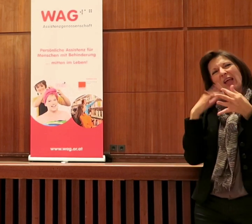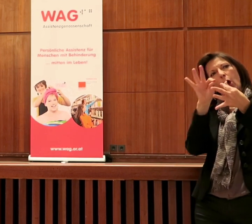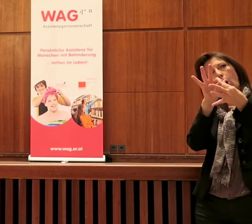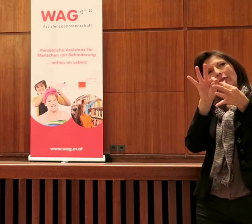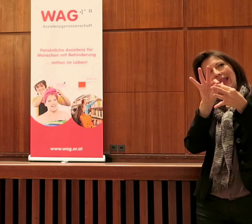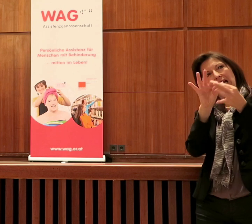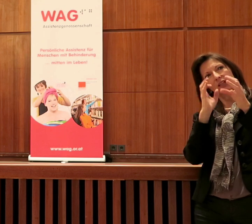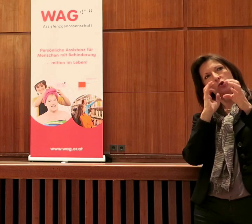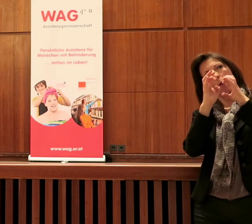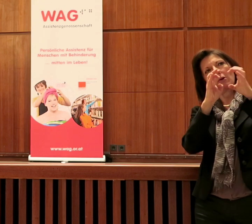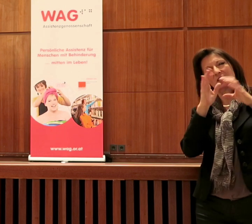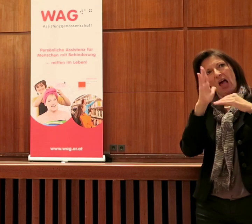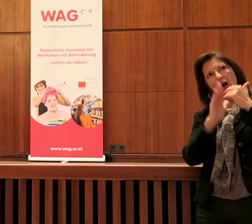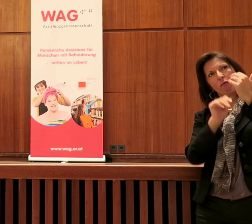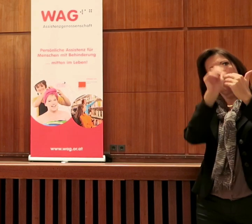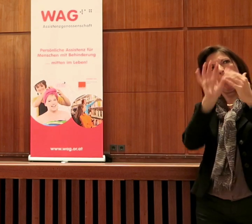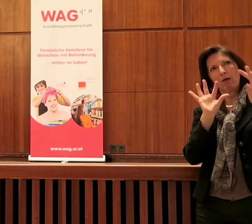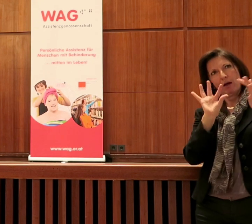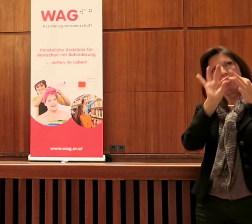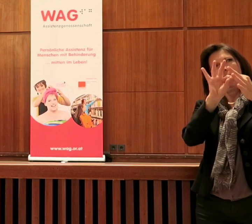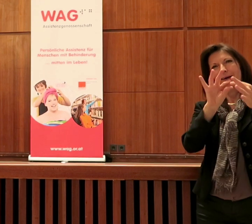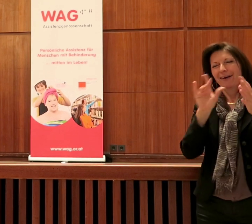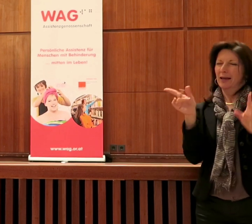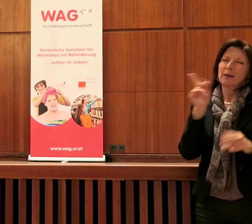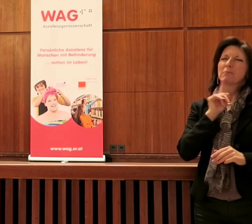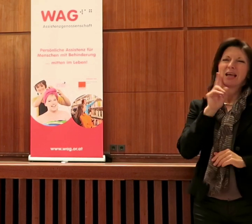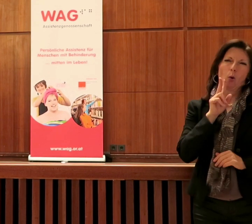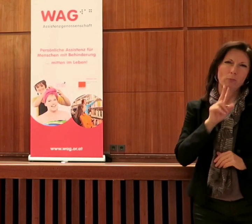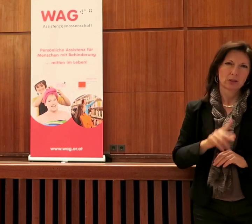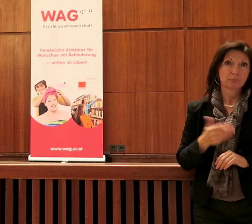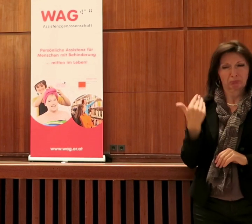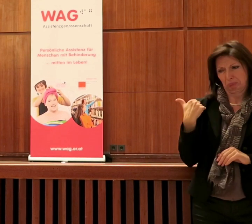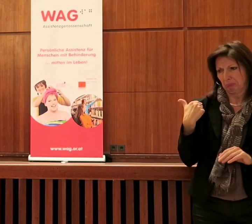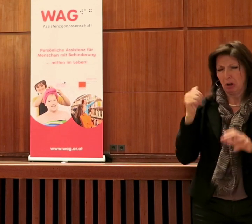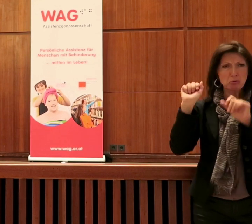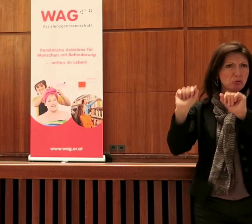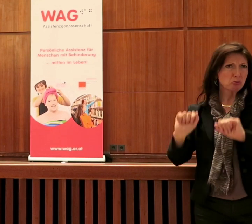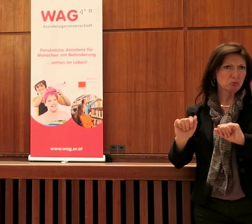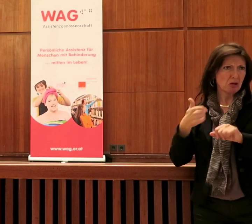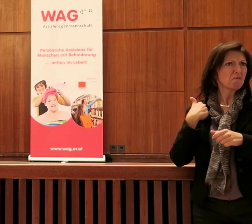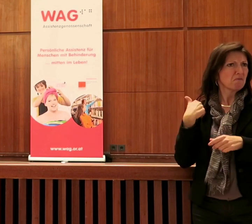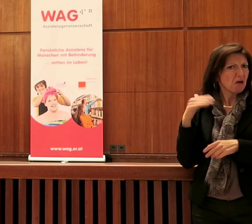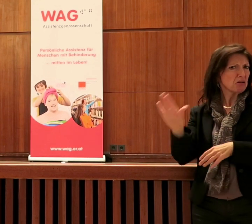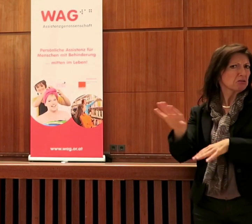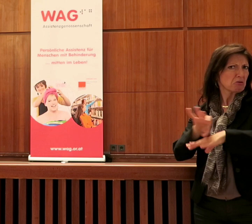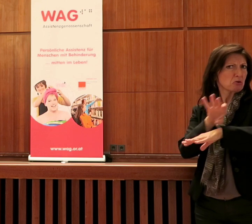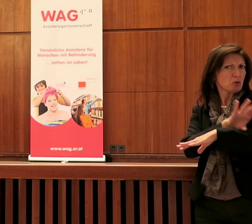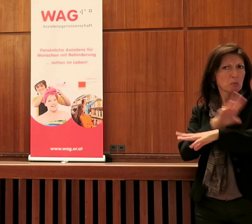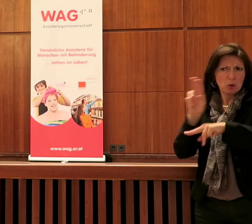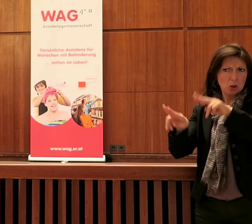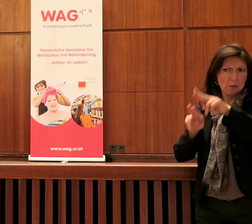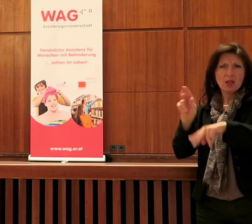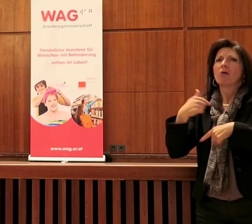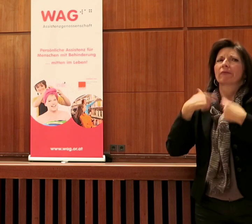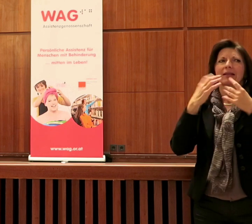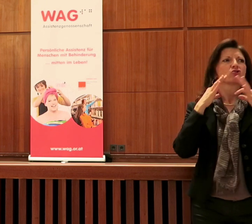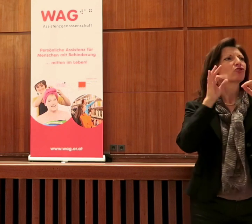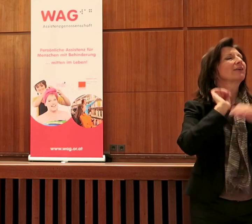Ich bin letztens bei einem Kunden, wo ich seinen Computer betreut habe. Bin ich rausgegangen auf die Straße. Steht eine ältere Dame da